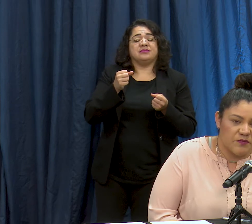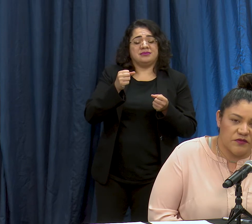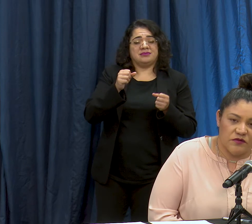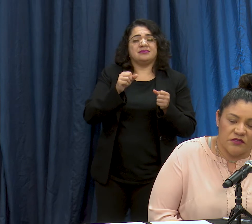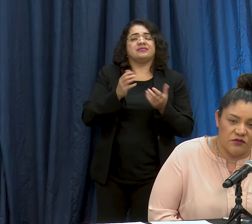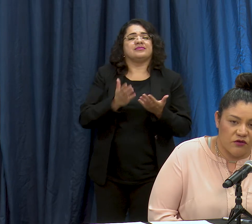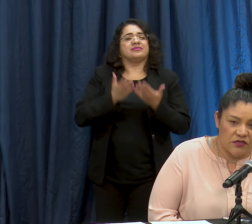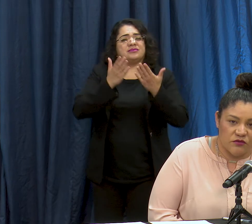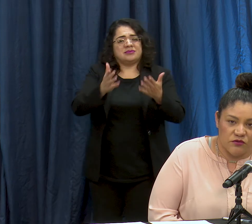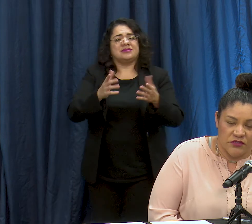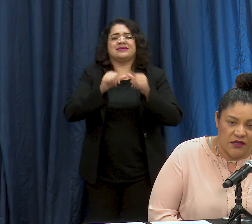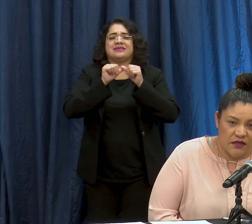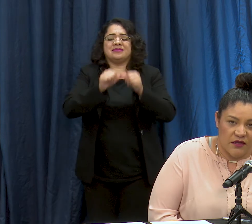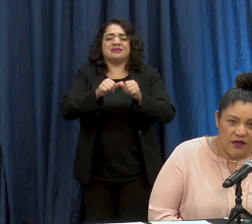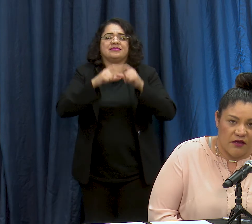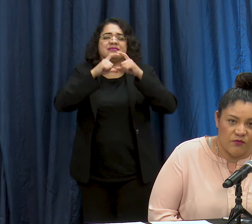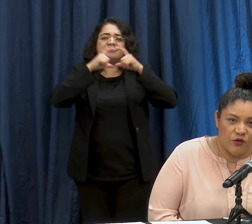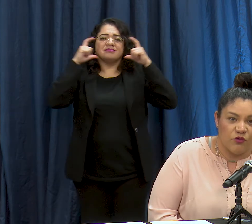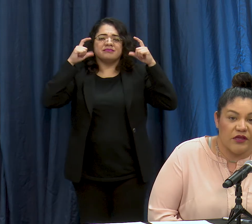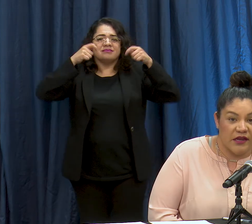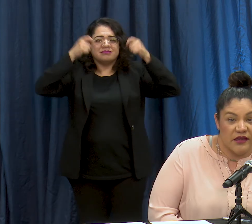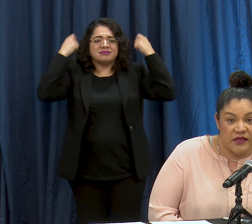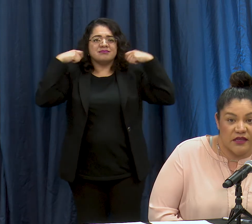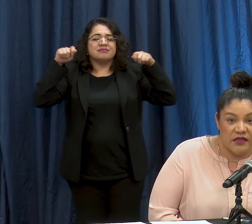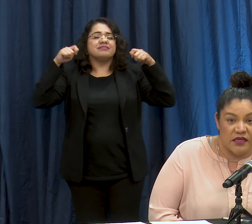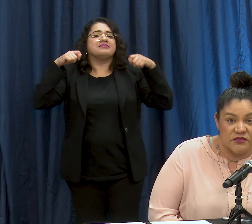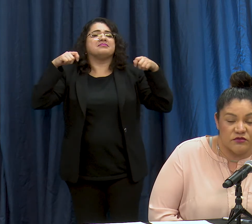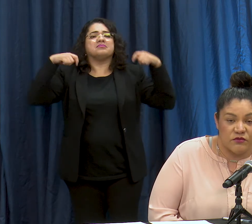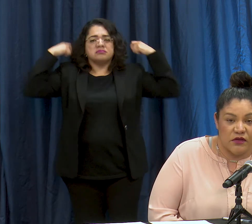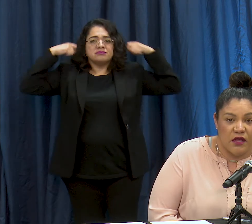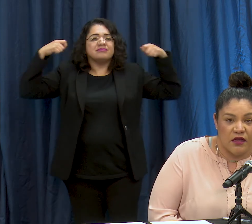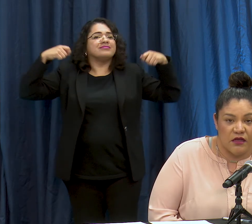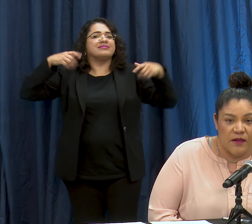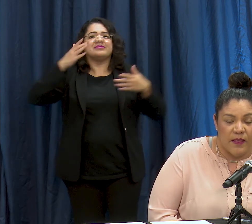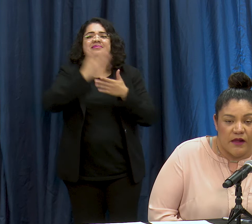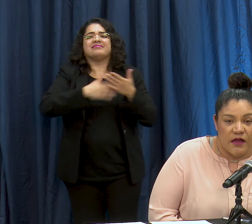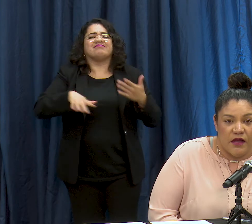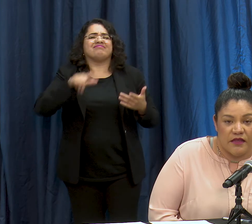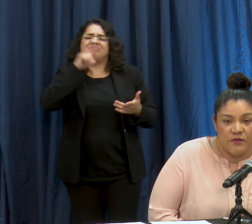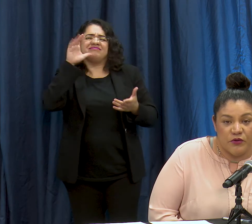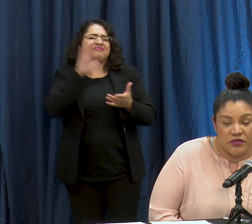personas no les gusta no crane que es una area de protección